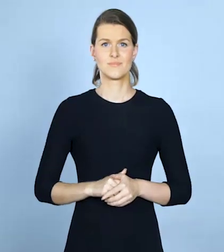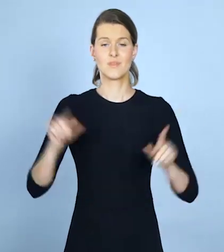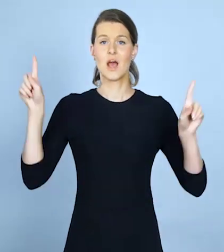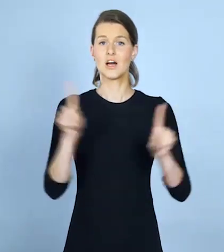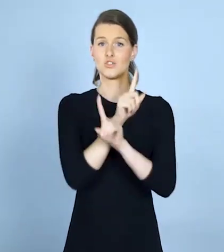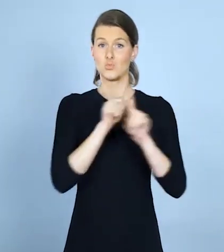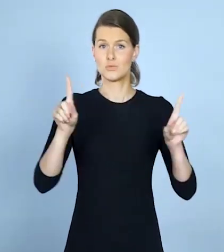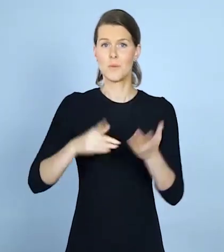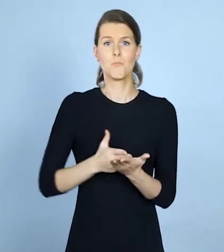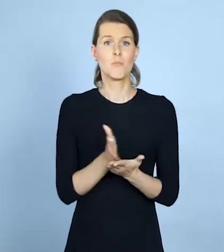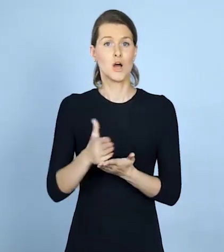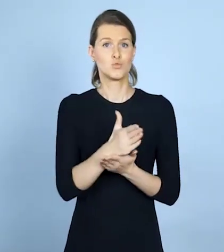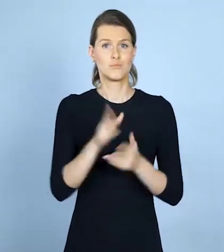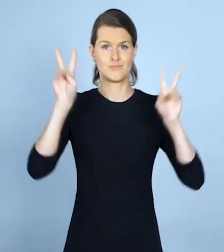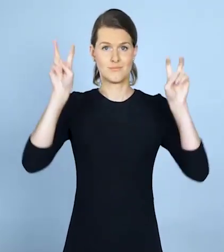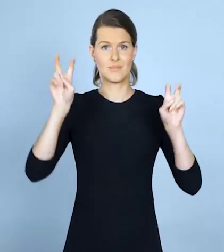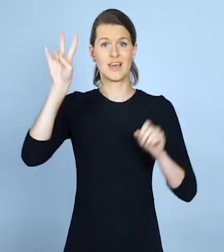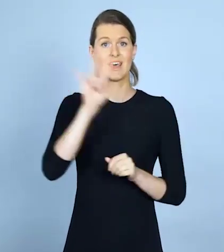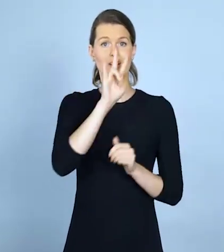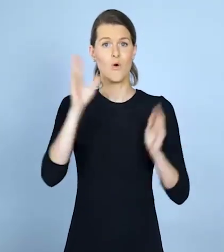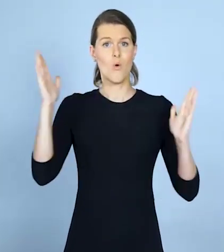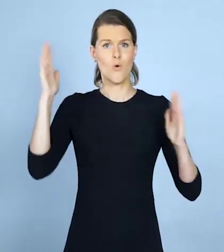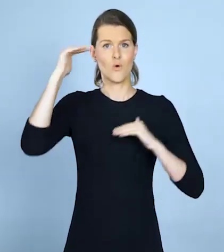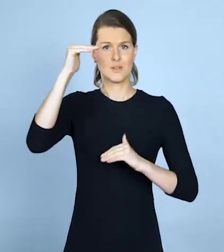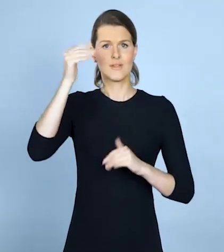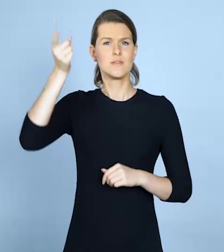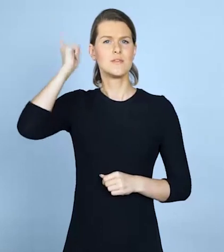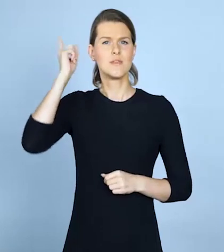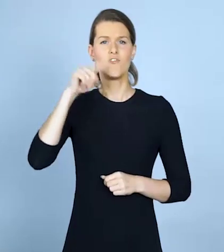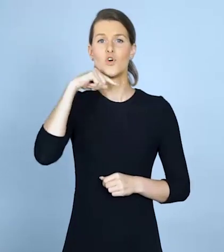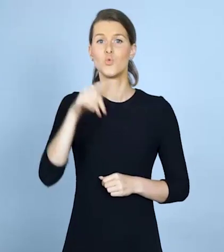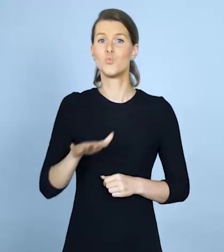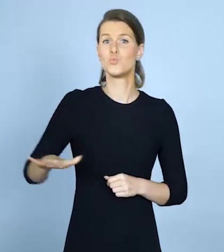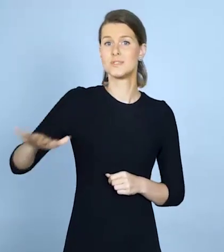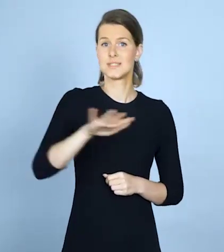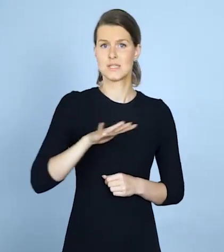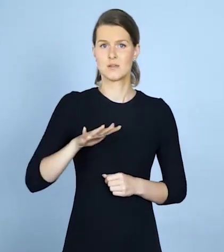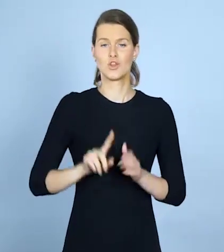Экскурсионный маршрут «Иконы Древней Руси»